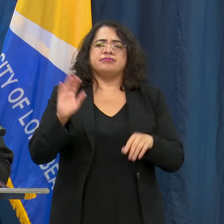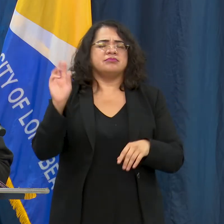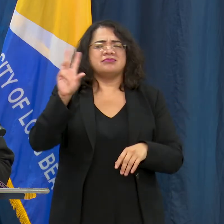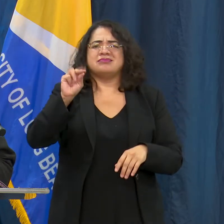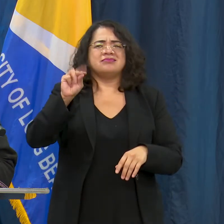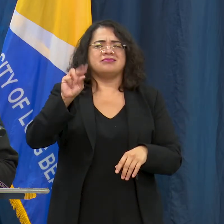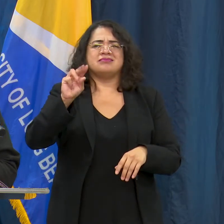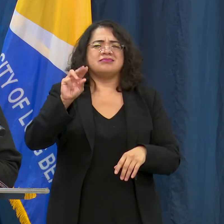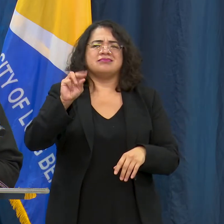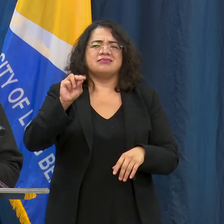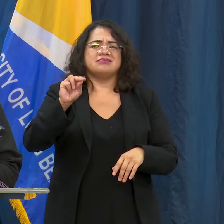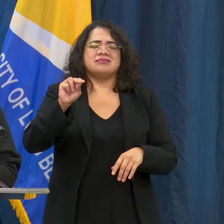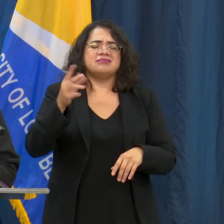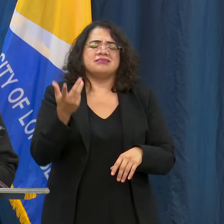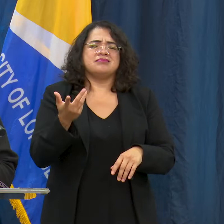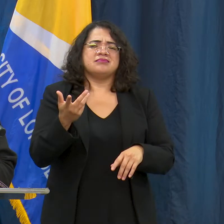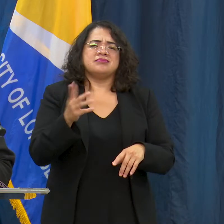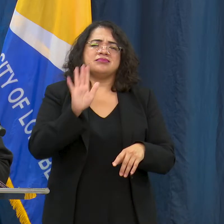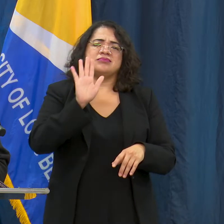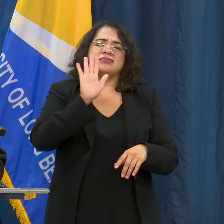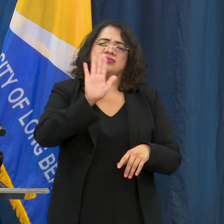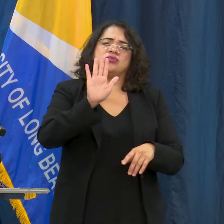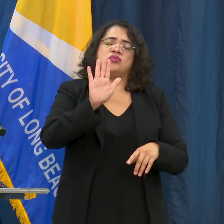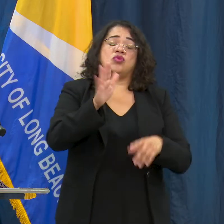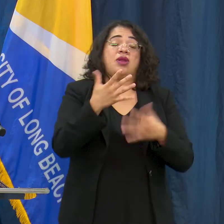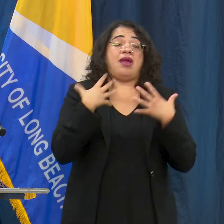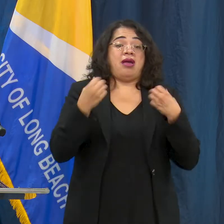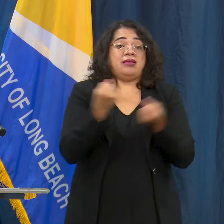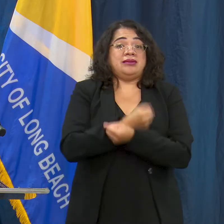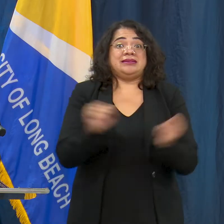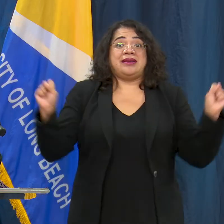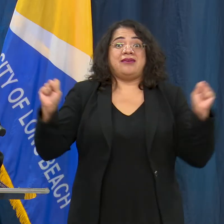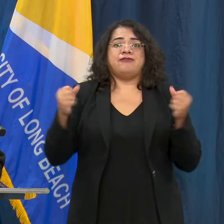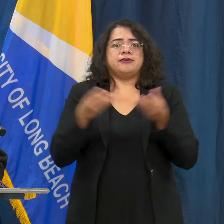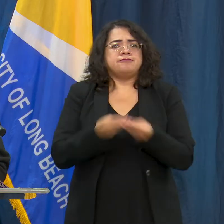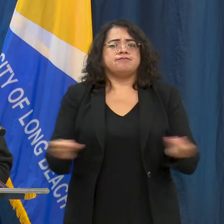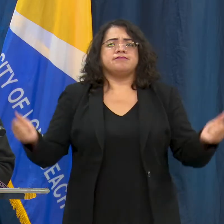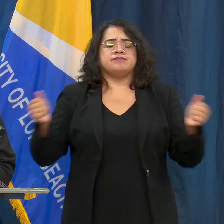na cidade es importante que las personas que en estado en contacto cercano : en